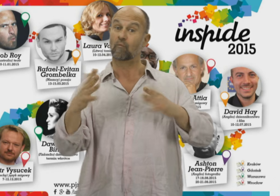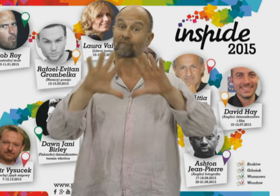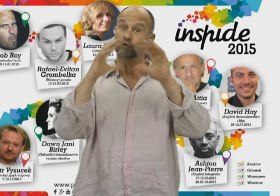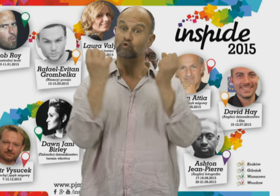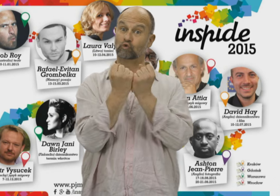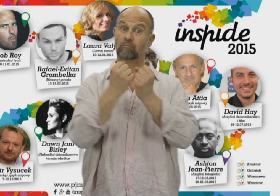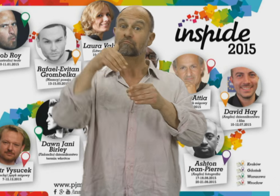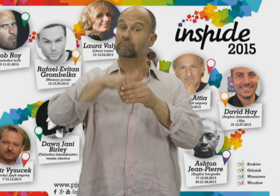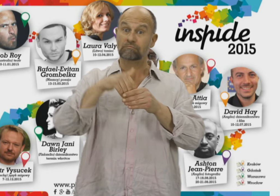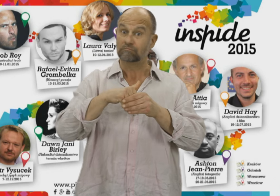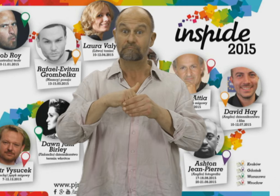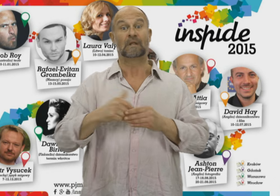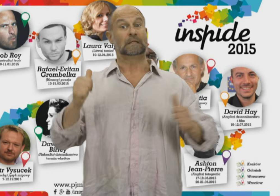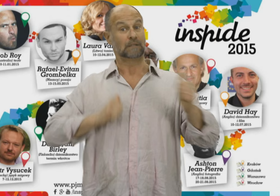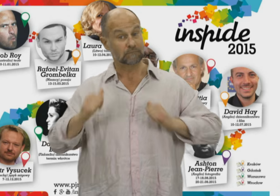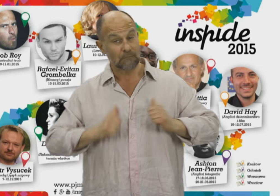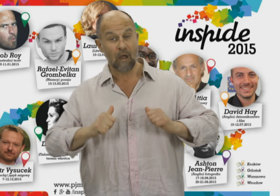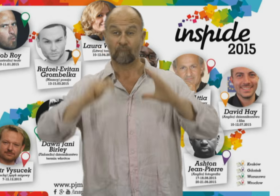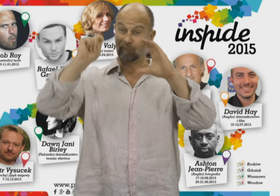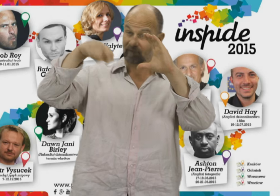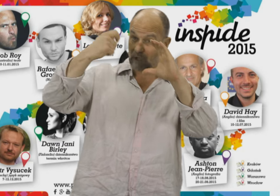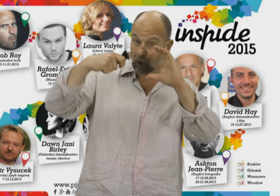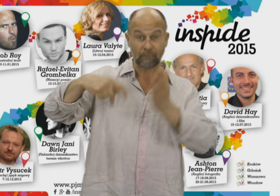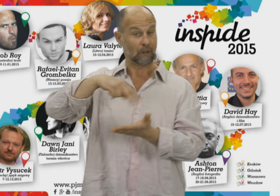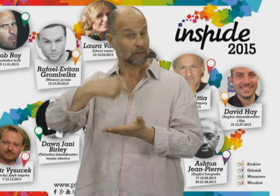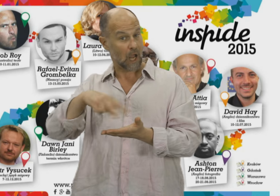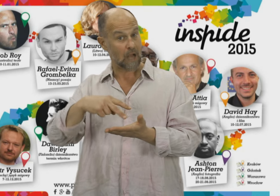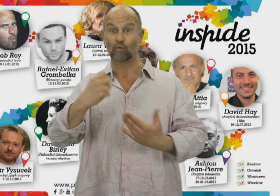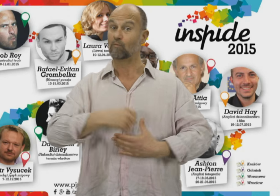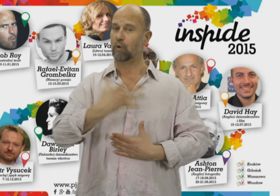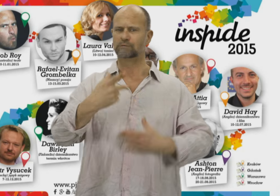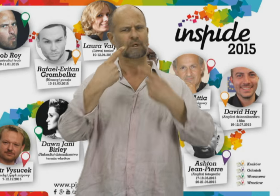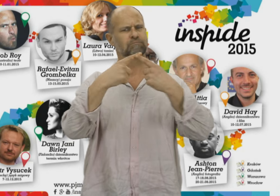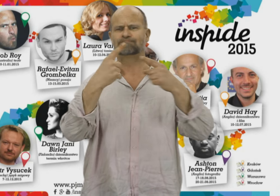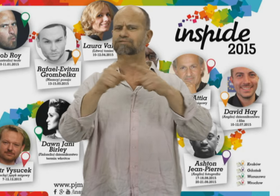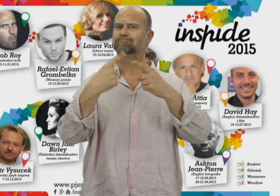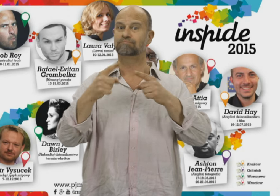Workshops in den Bereichen Schauspiel, Film, Tanz, Poesie u.v.m.